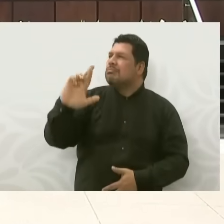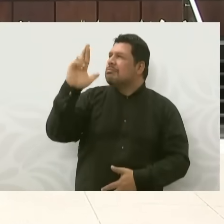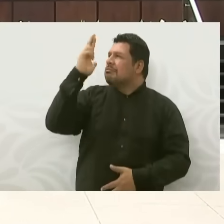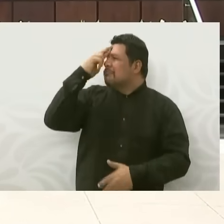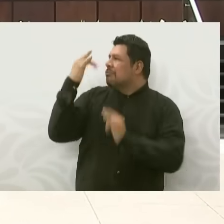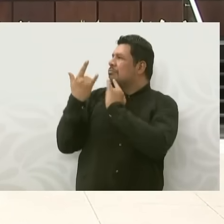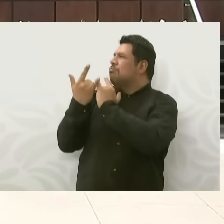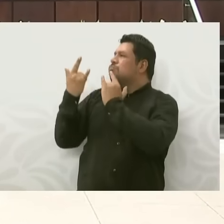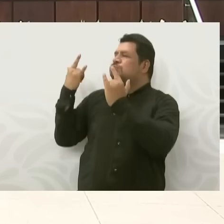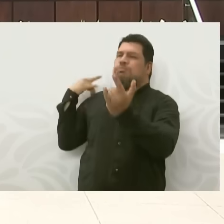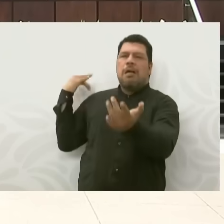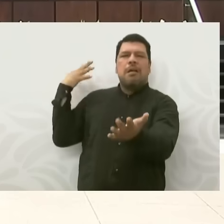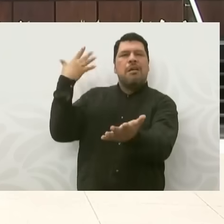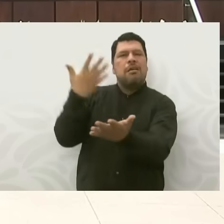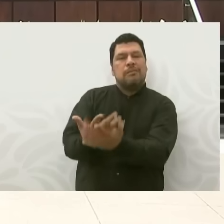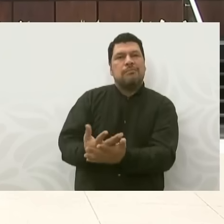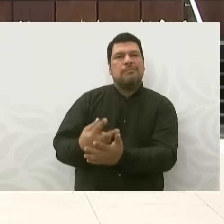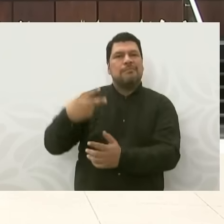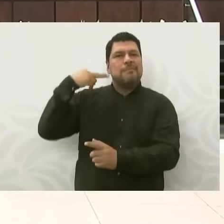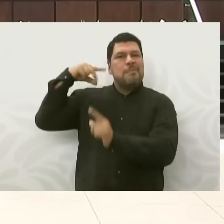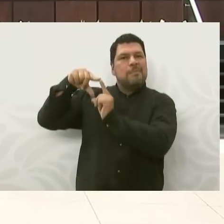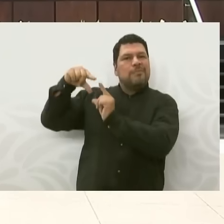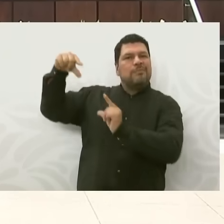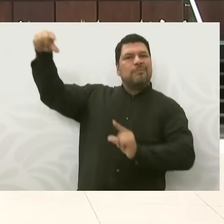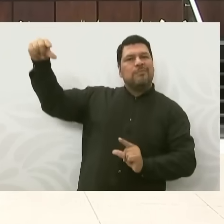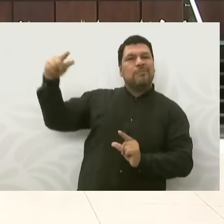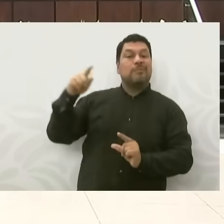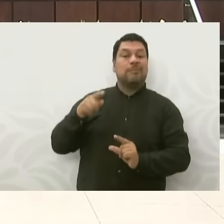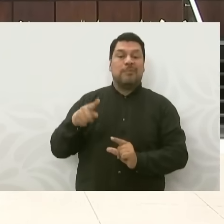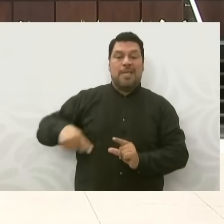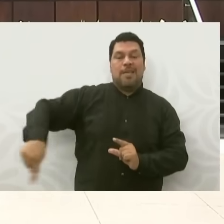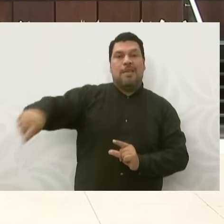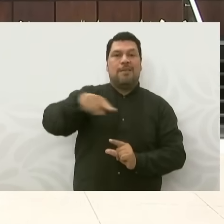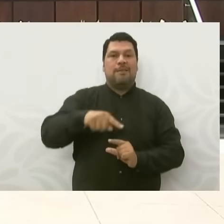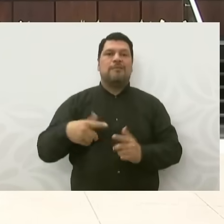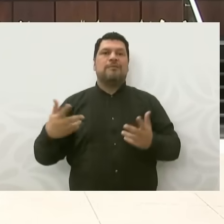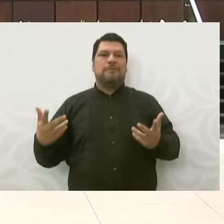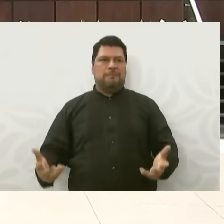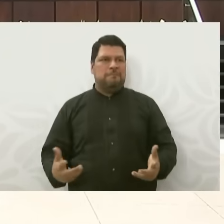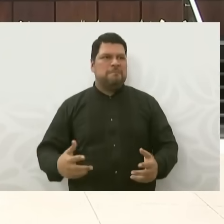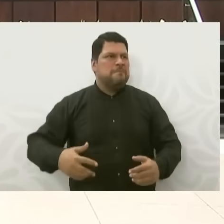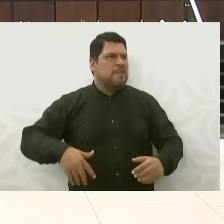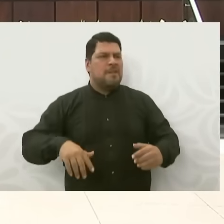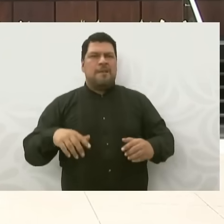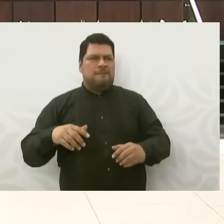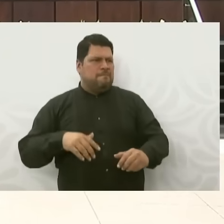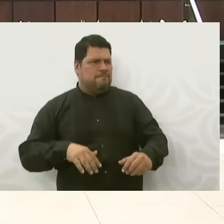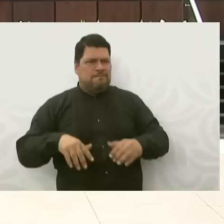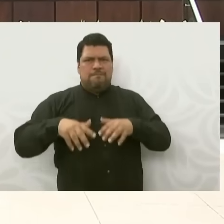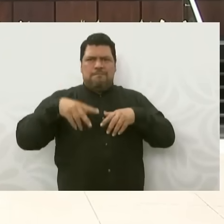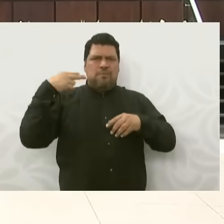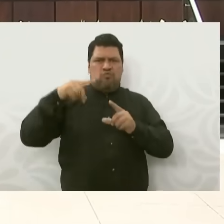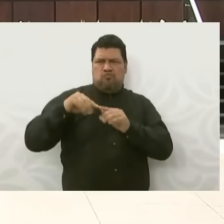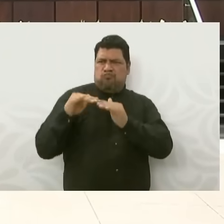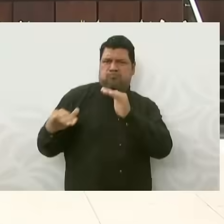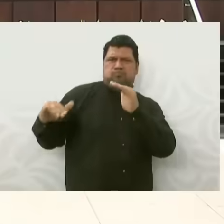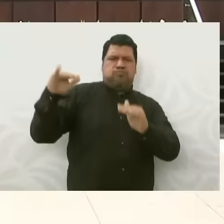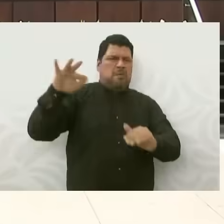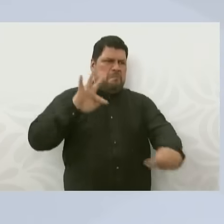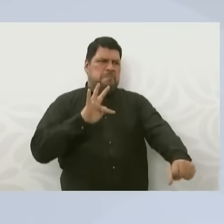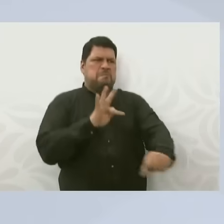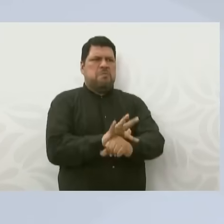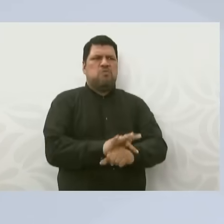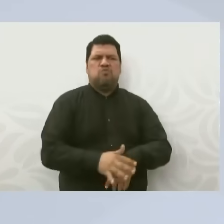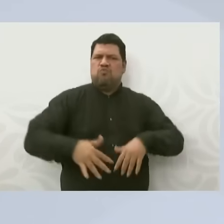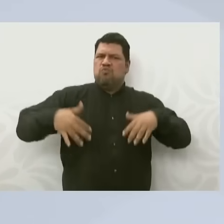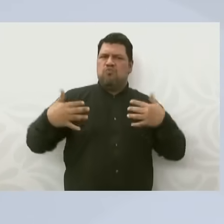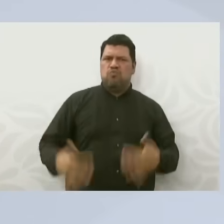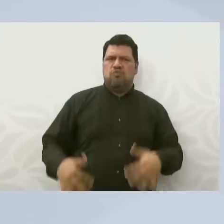y al pueblo de Veracruz que participaron en la defensa de nuestra soberanía hoy vivimos